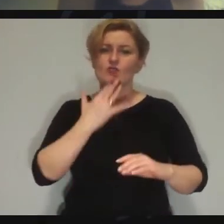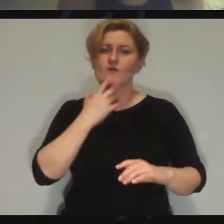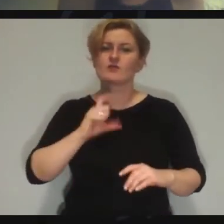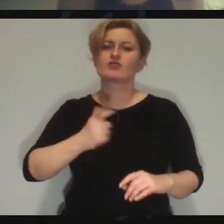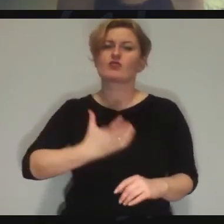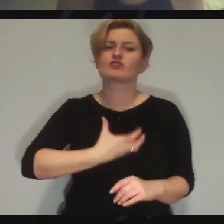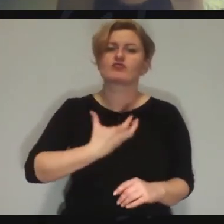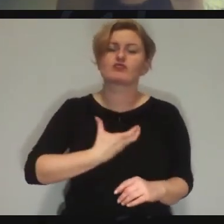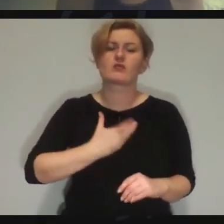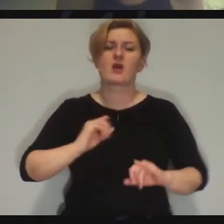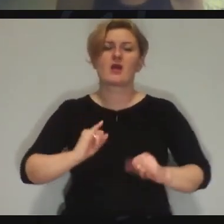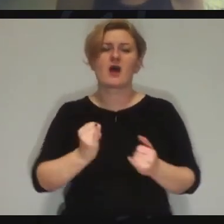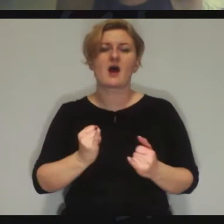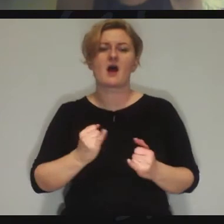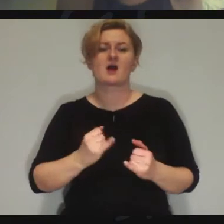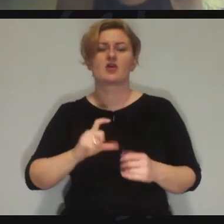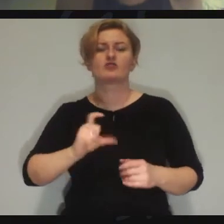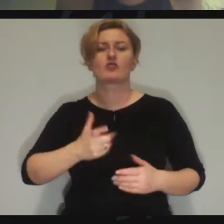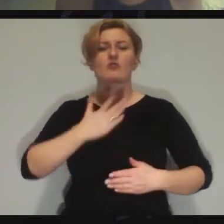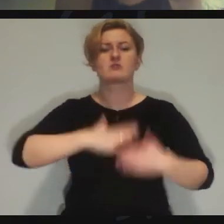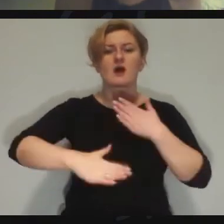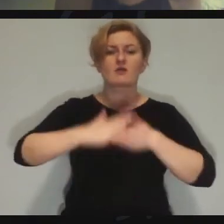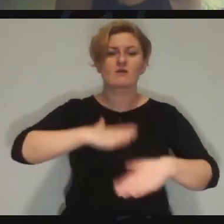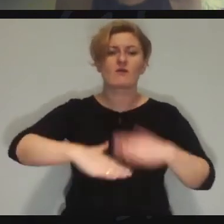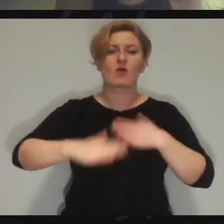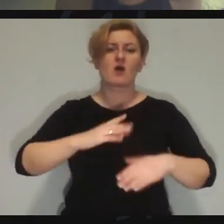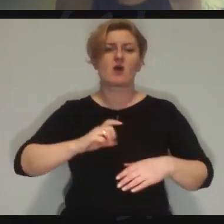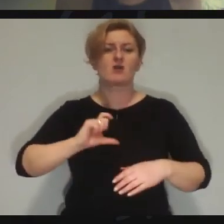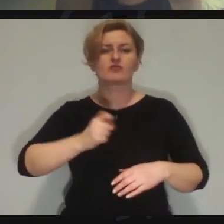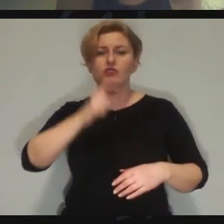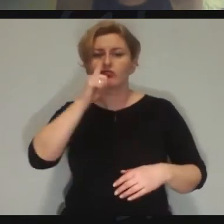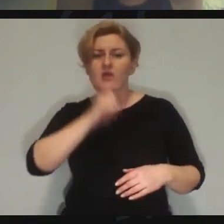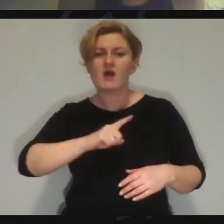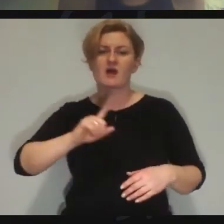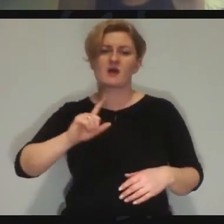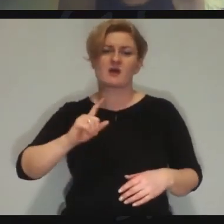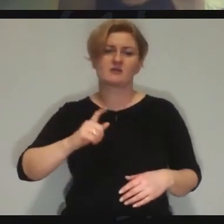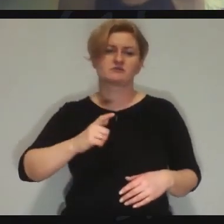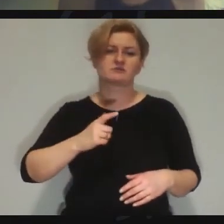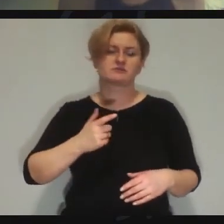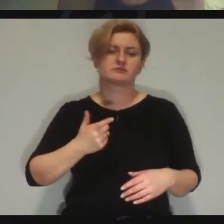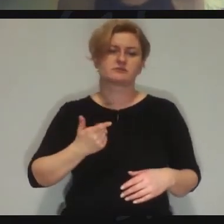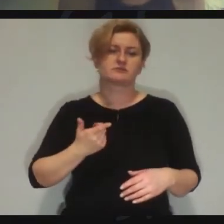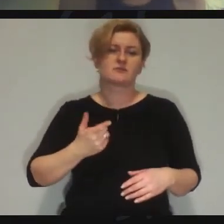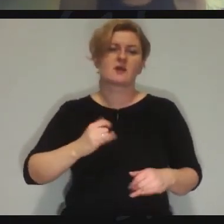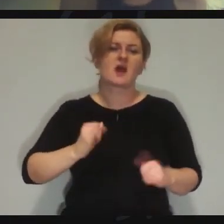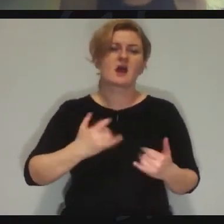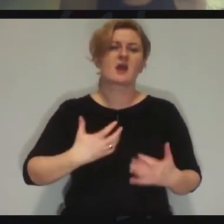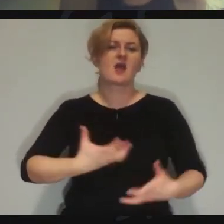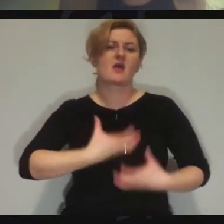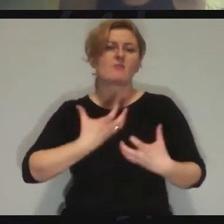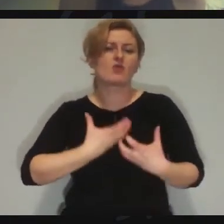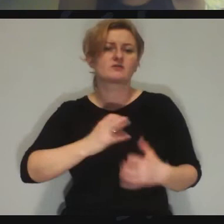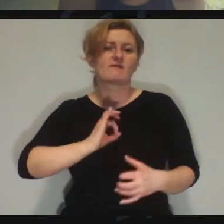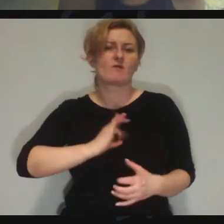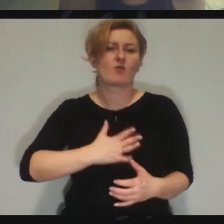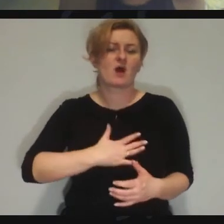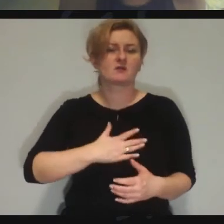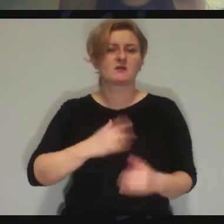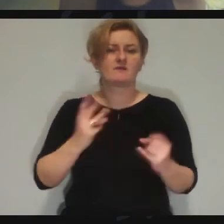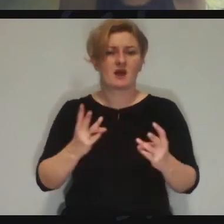z czym przychodzimy, z czego jesteśmy zadowoleni, co nie poszło po naszej myśli, jakie emocje nam towarzyszą.